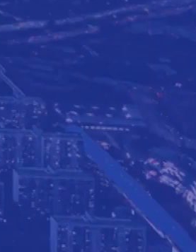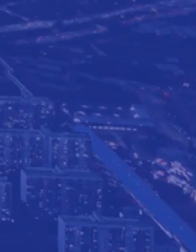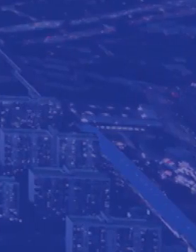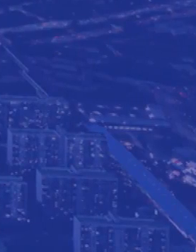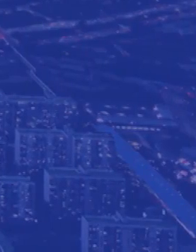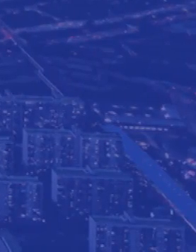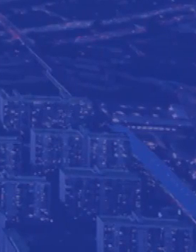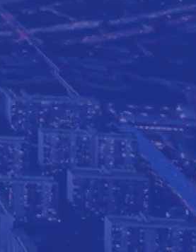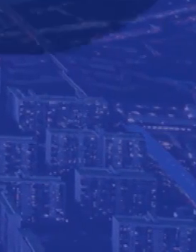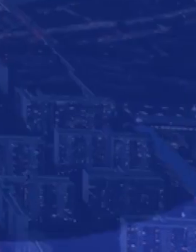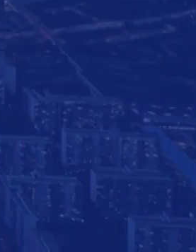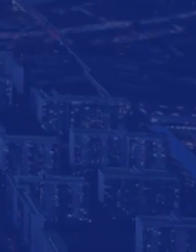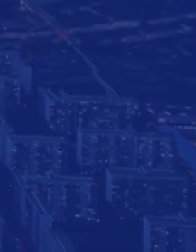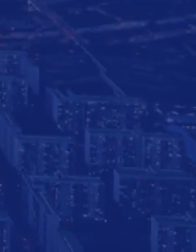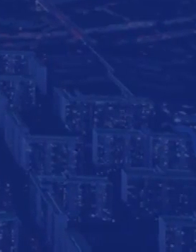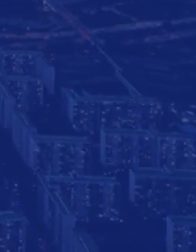(앵커) 해마다 연말이면 전북 전주에